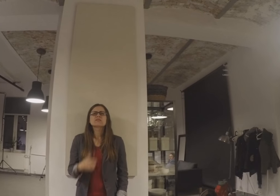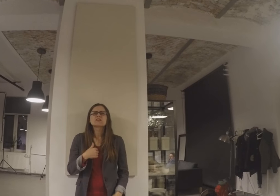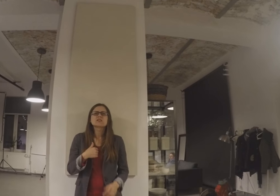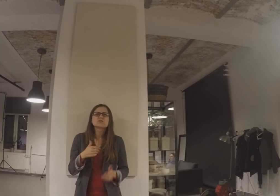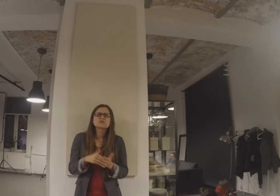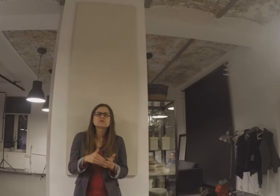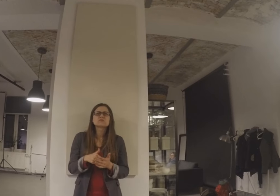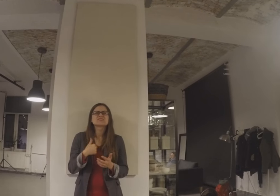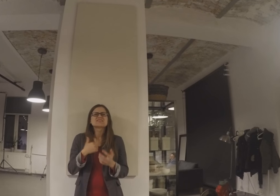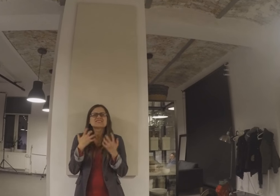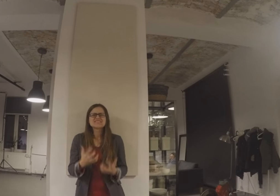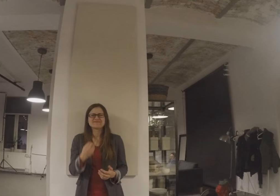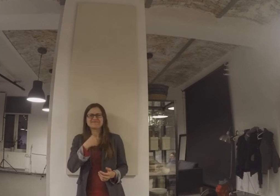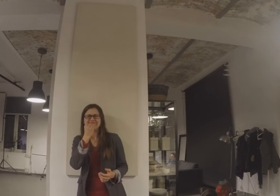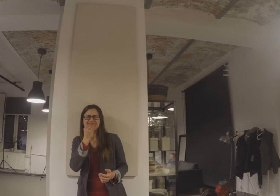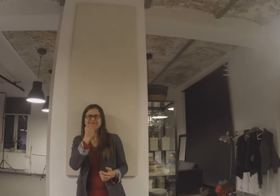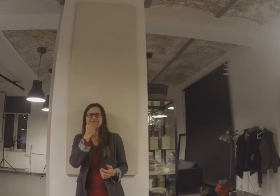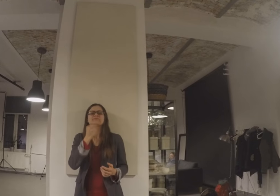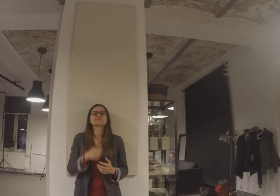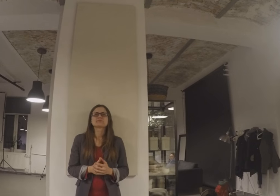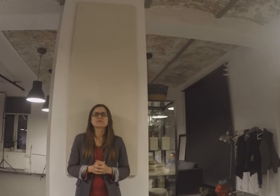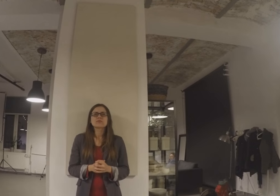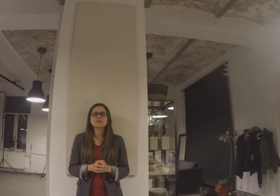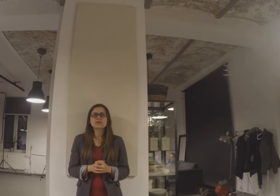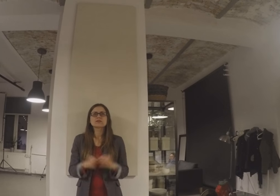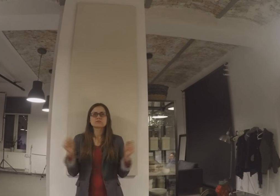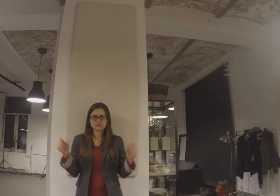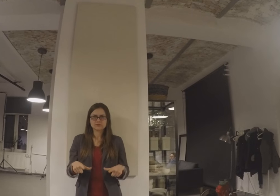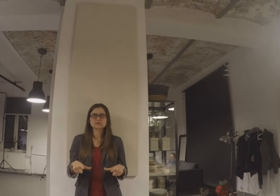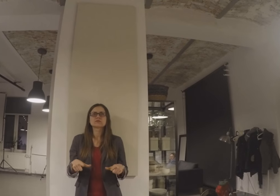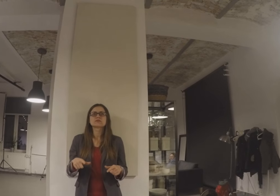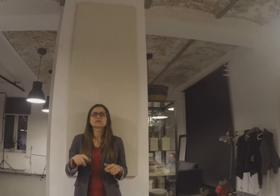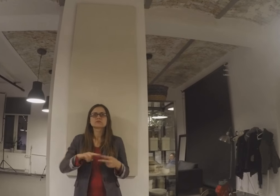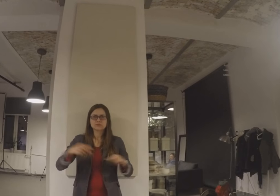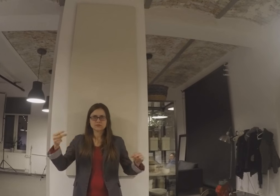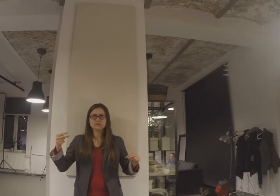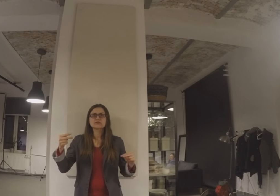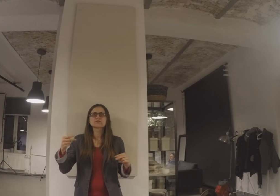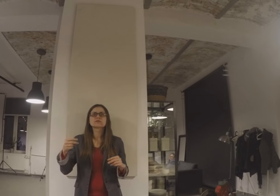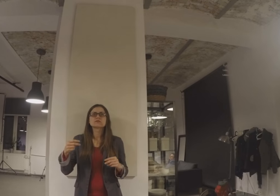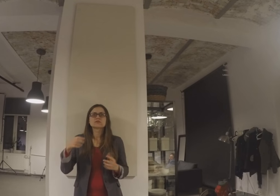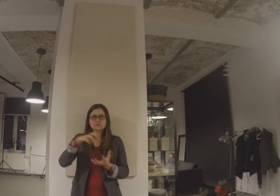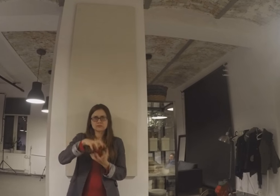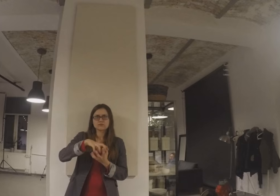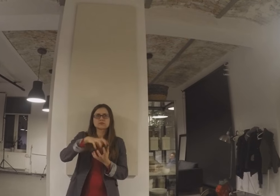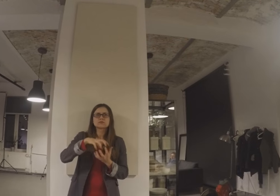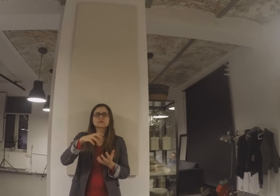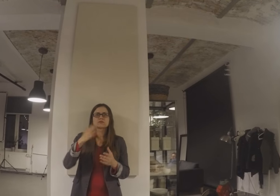Ich habe Hunger und möchte Essen: Pizza Nudel Hamburger